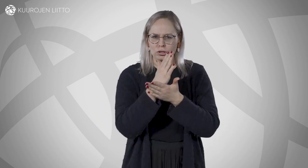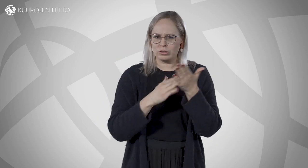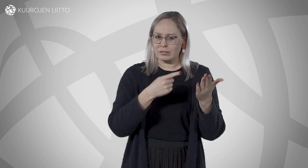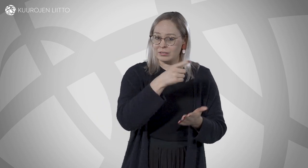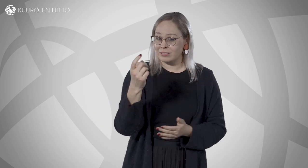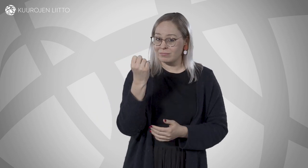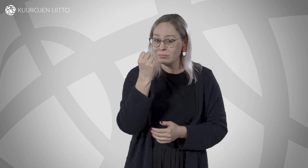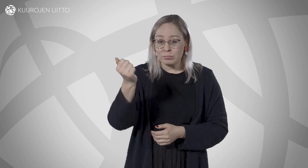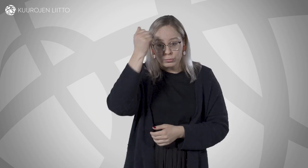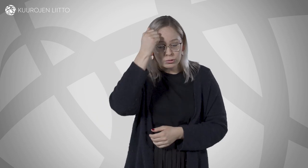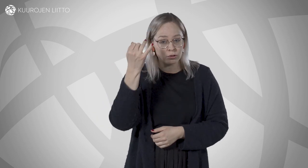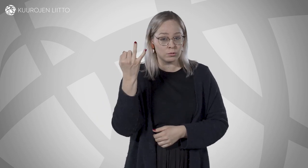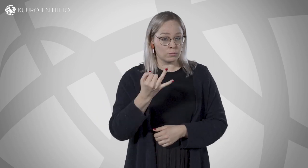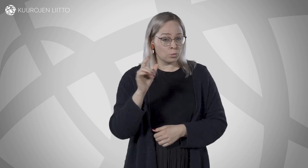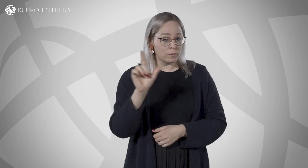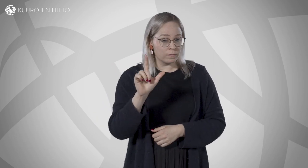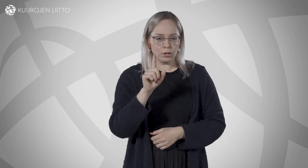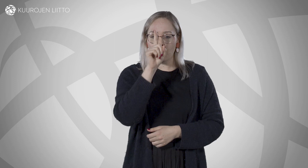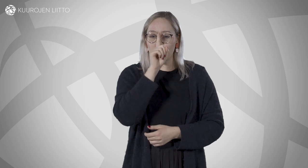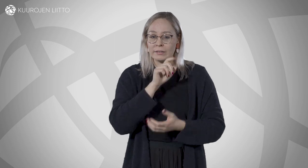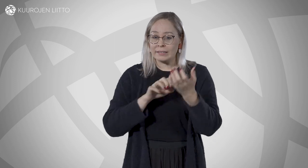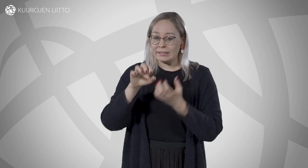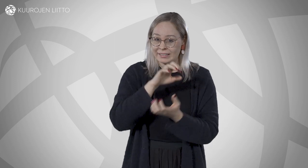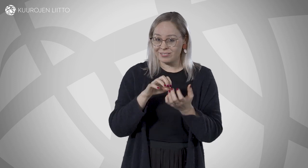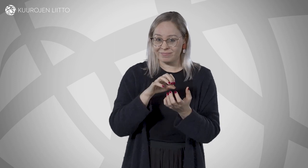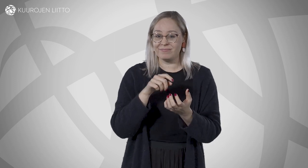Osa teistä saattaa muistaa 70-luvun öljykriisin, -